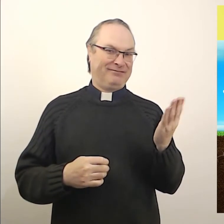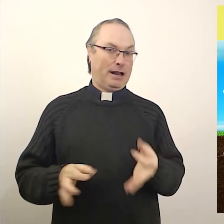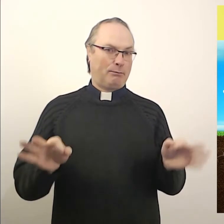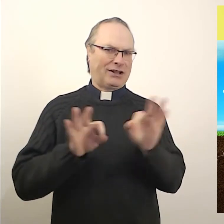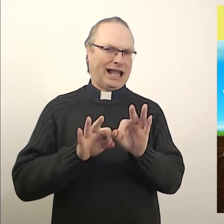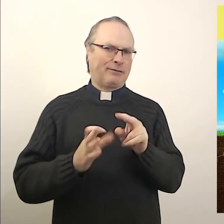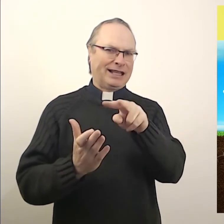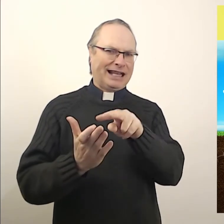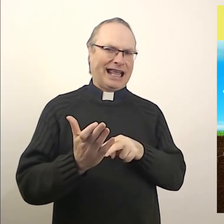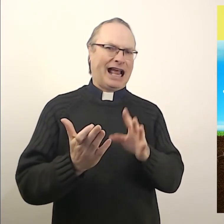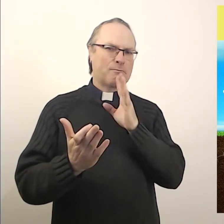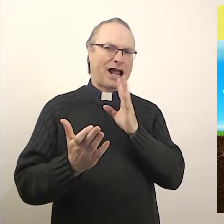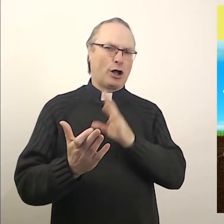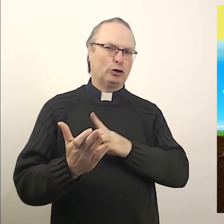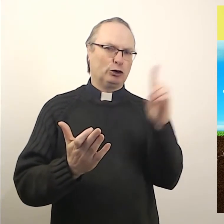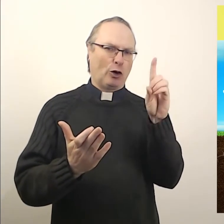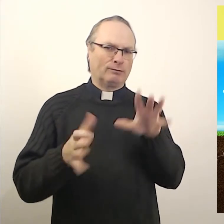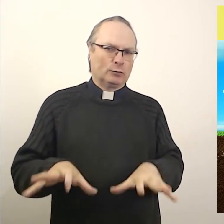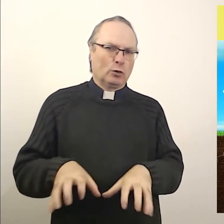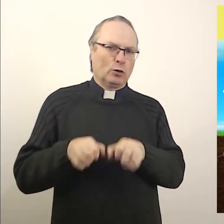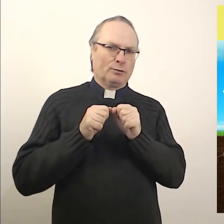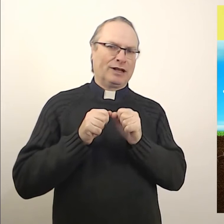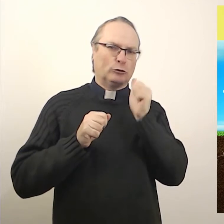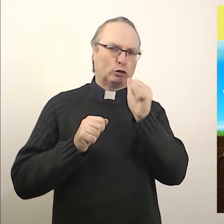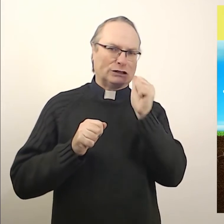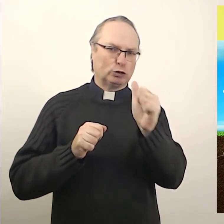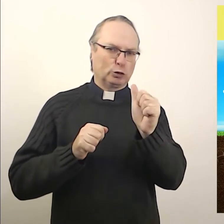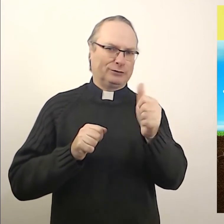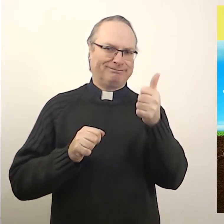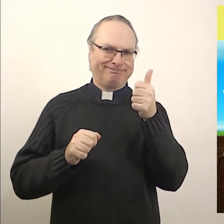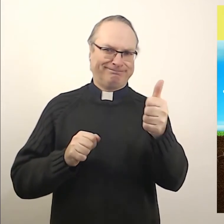Important de lire la Parole de Dieu. S'abreuver à tous les jours.